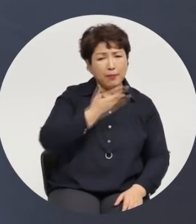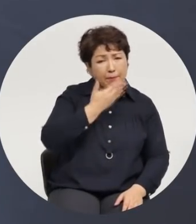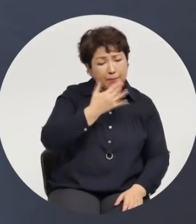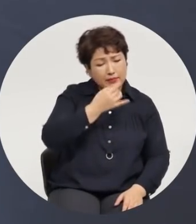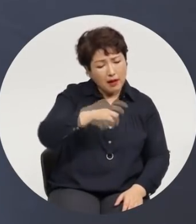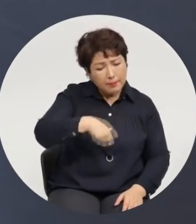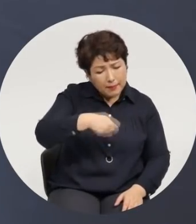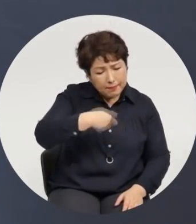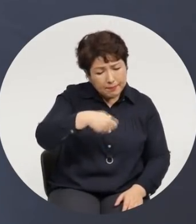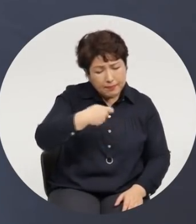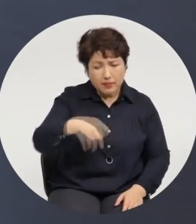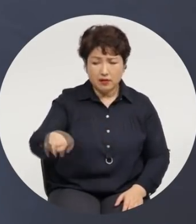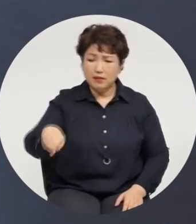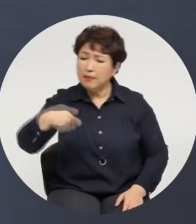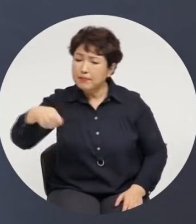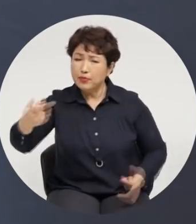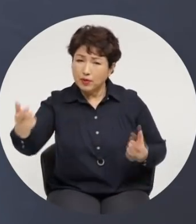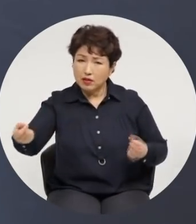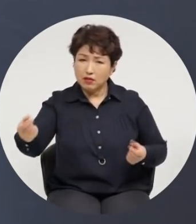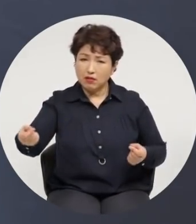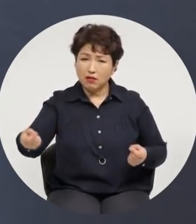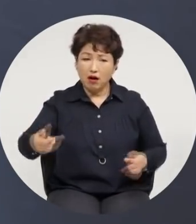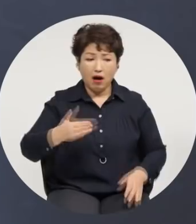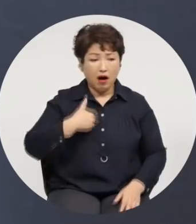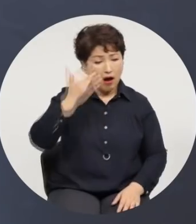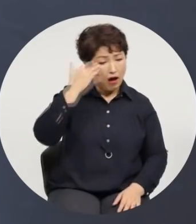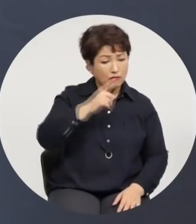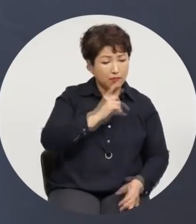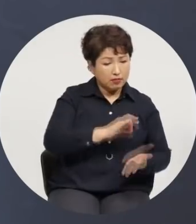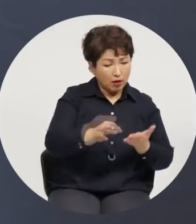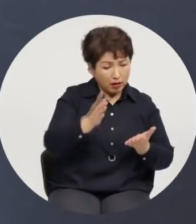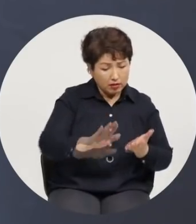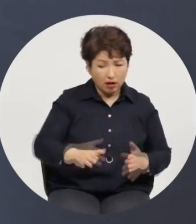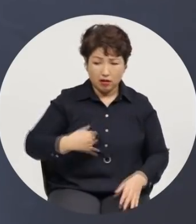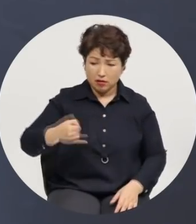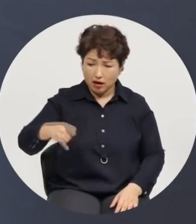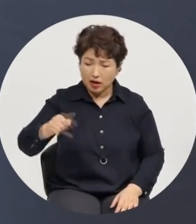내가 한국말을 하는데 아이가 영어로 말하는 일은 없어요